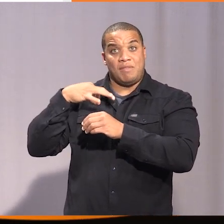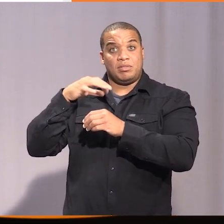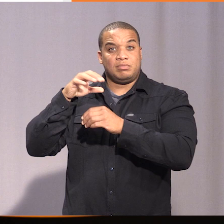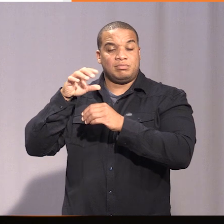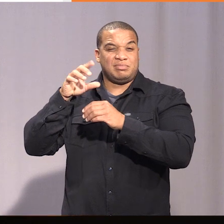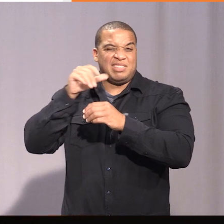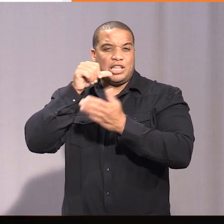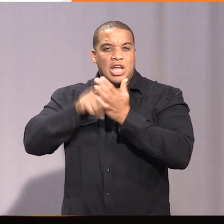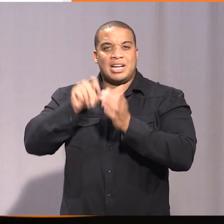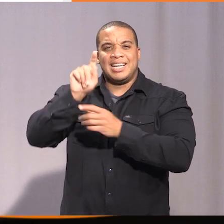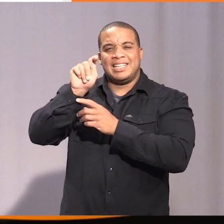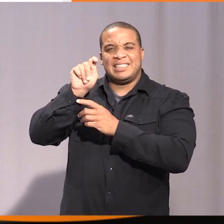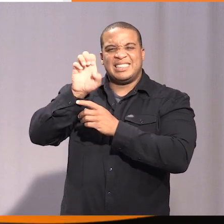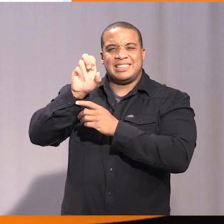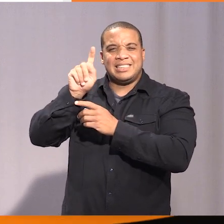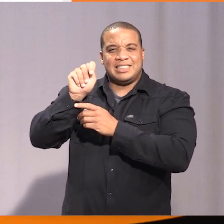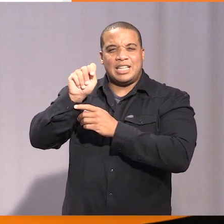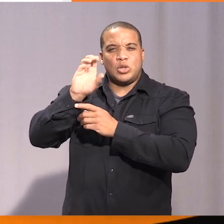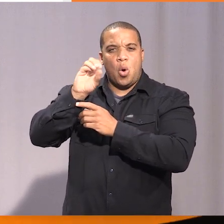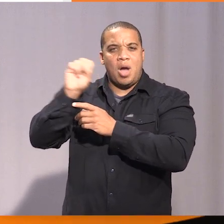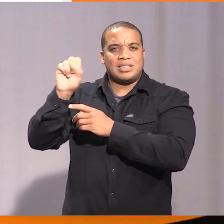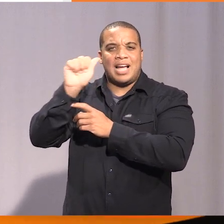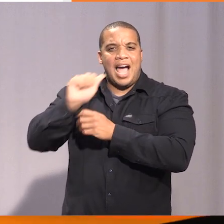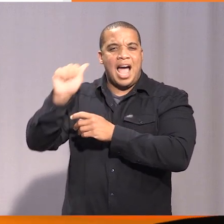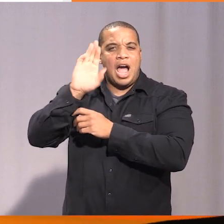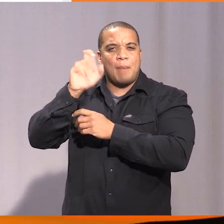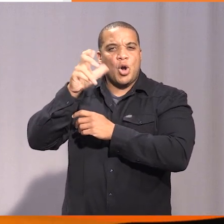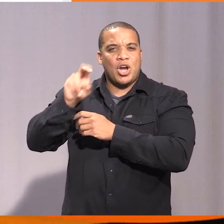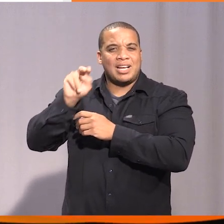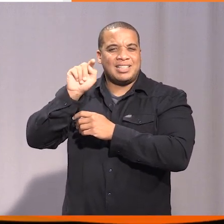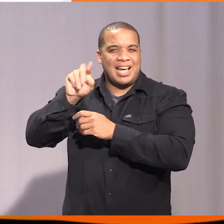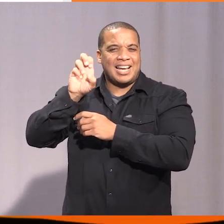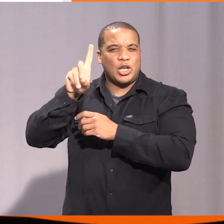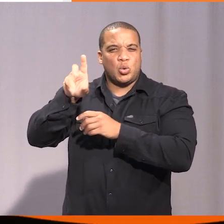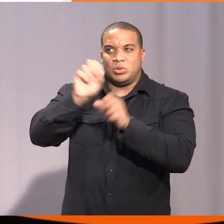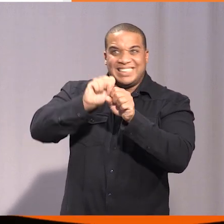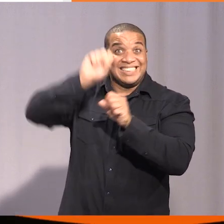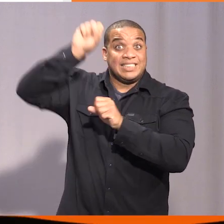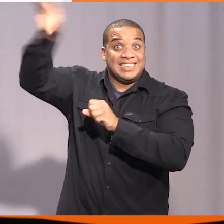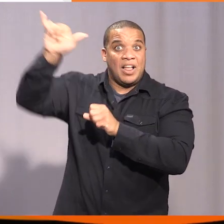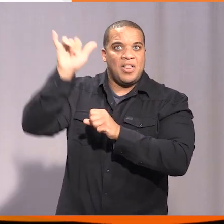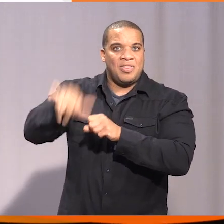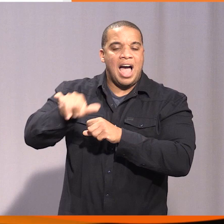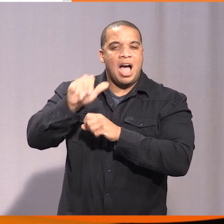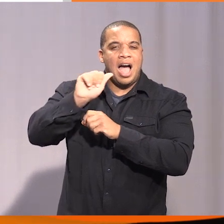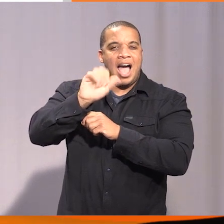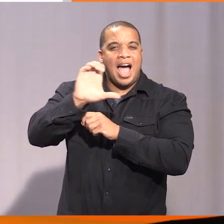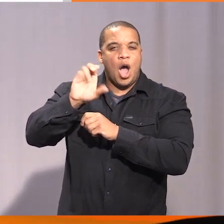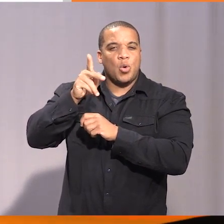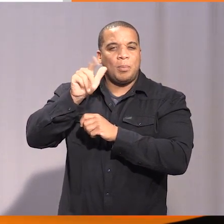La tercera parte es el taller informático de adaptaciones.